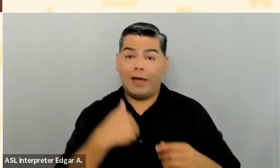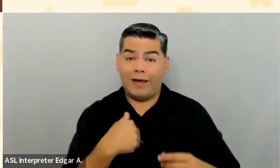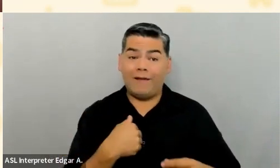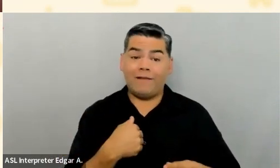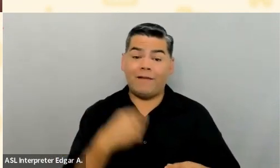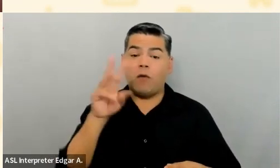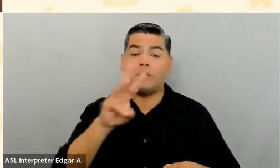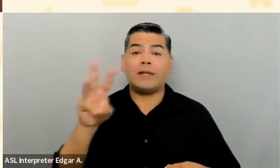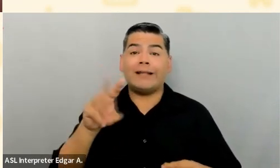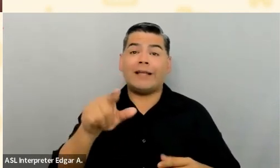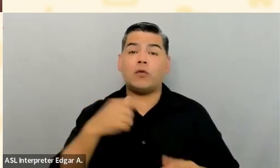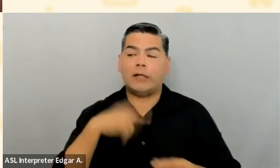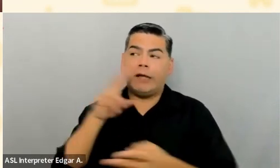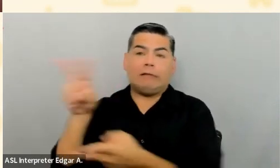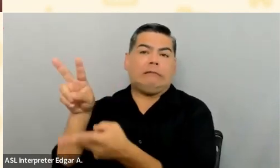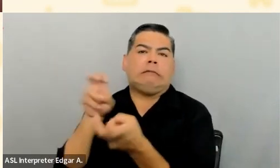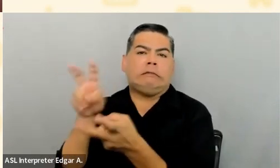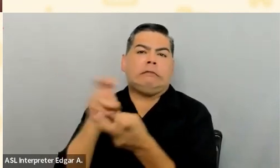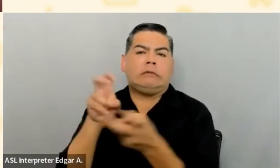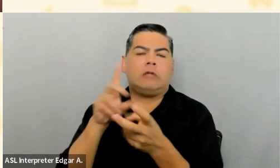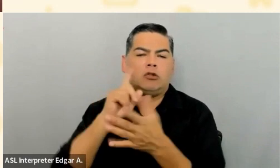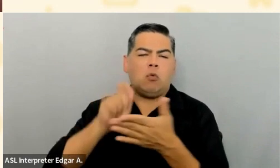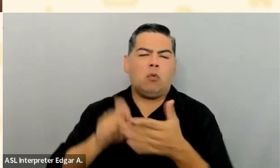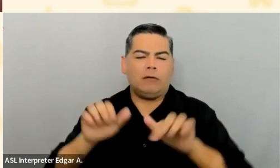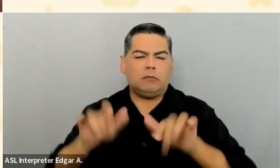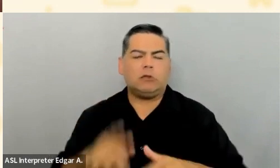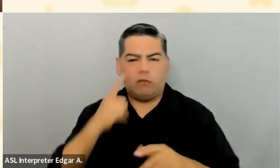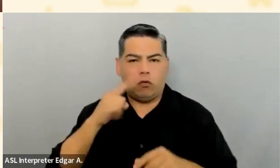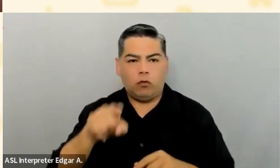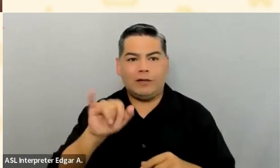para el que te escriben contenido? Eso también es algo que hay que tener en cuenta.